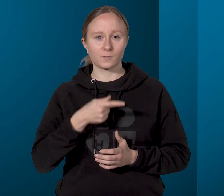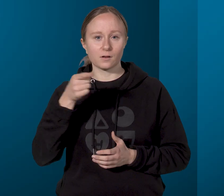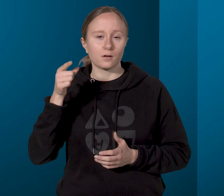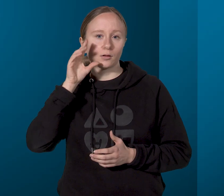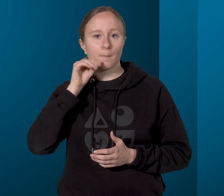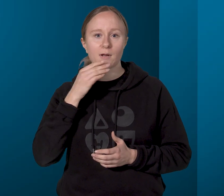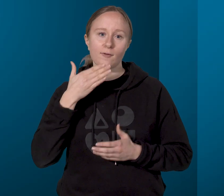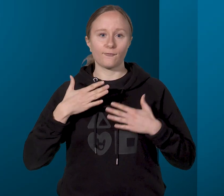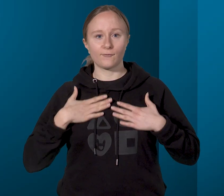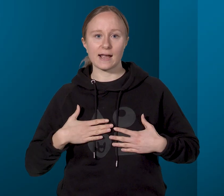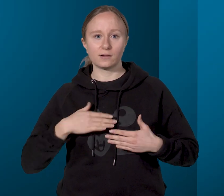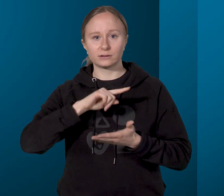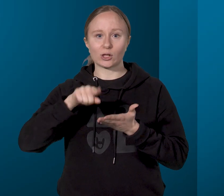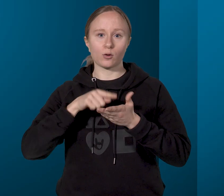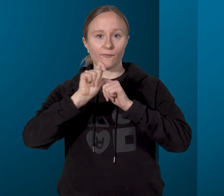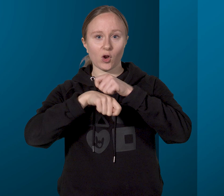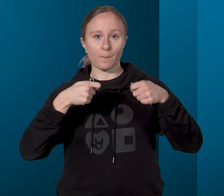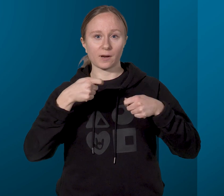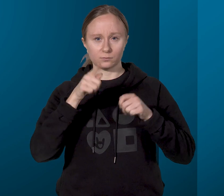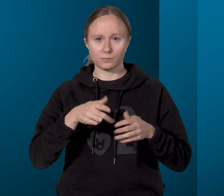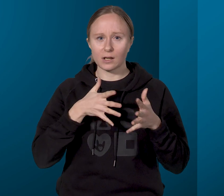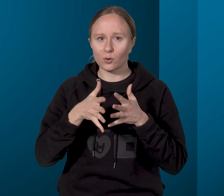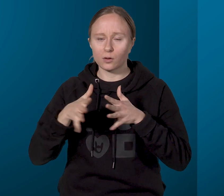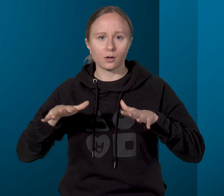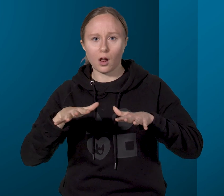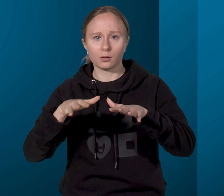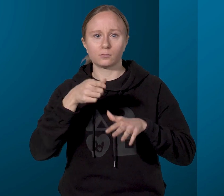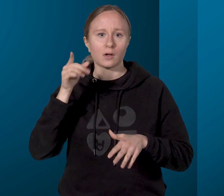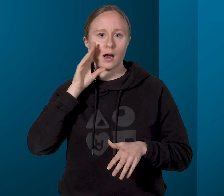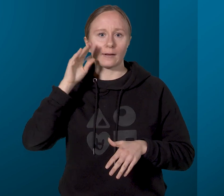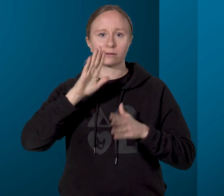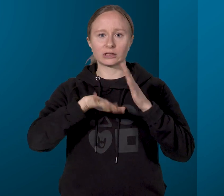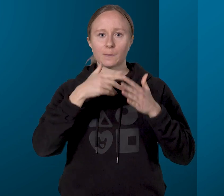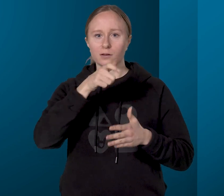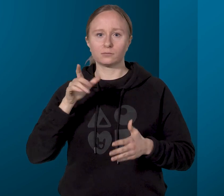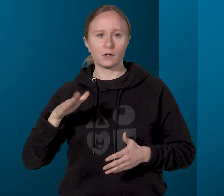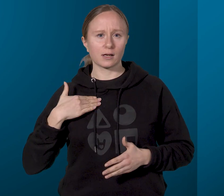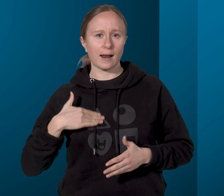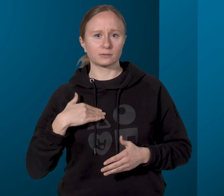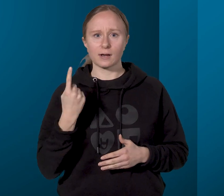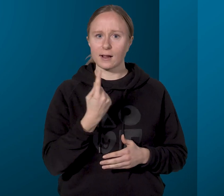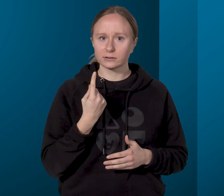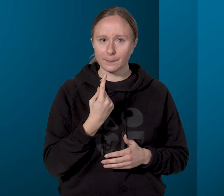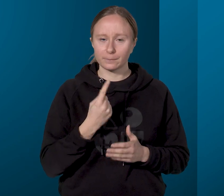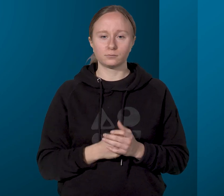Centralförbundet för de gamlas väl utförde en kartläggning - av ensamhet bland äldre teckenspråkiga.